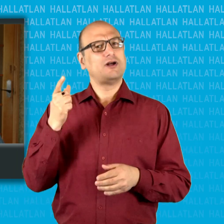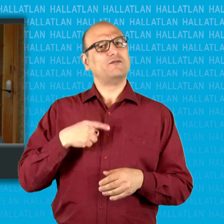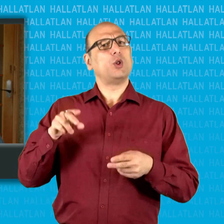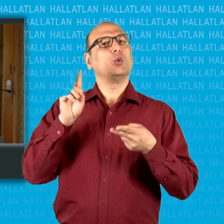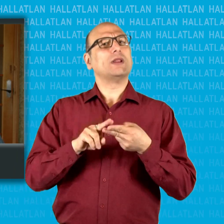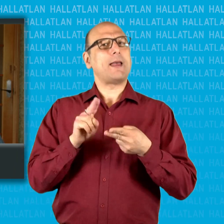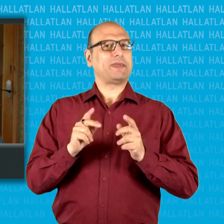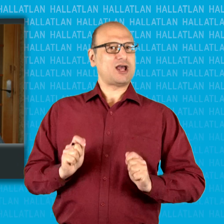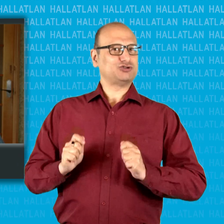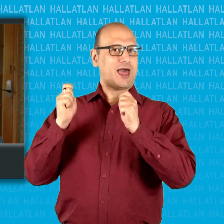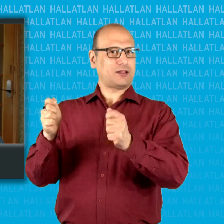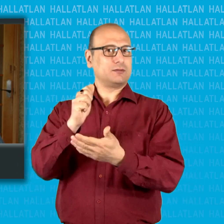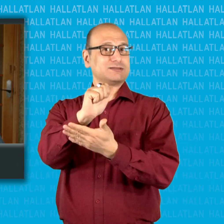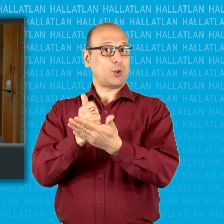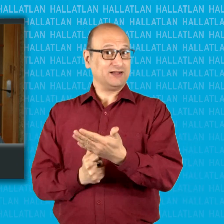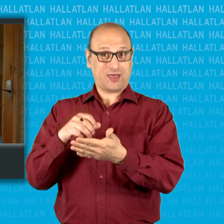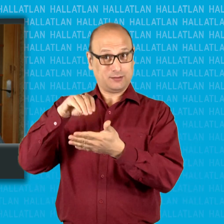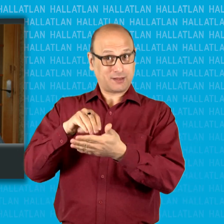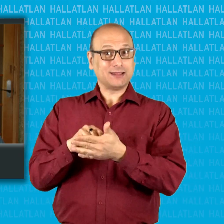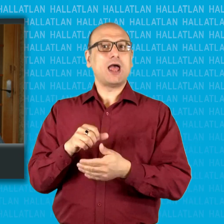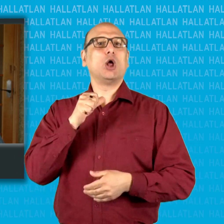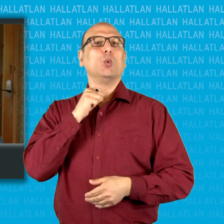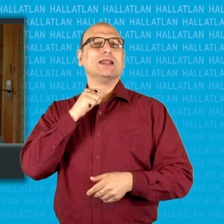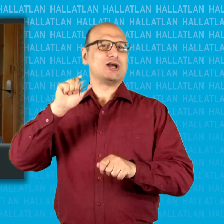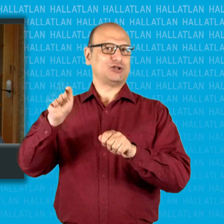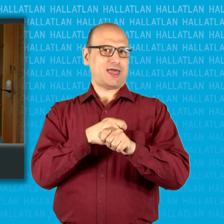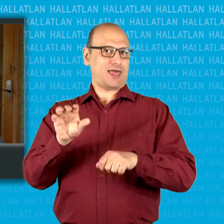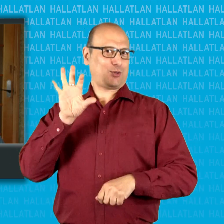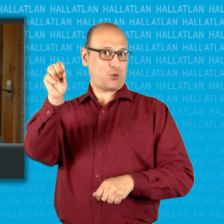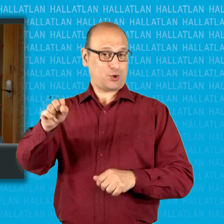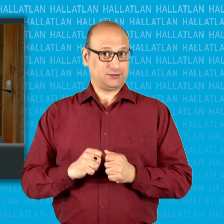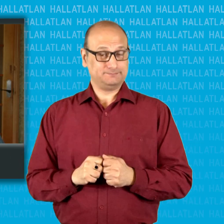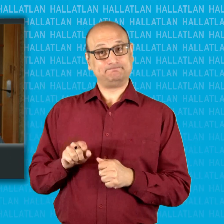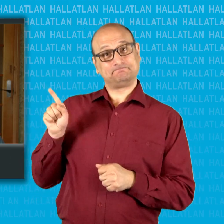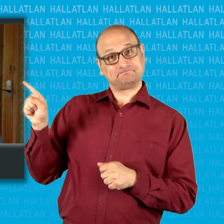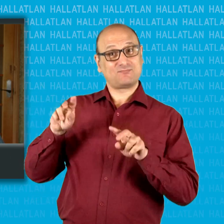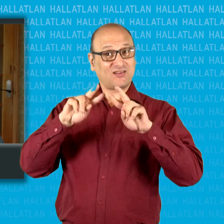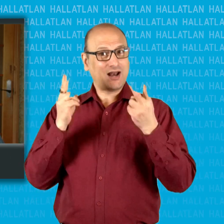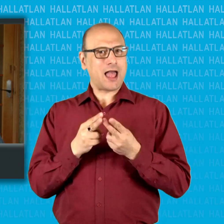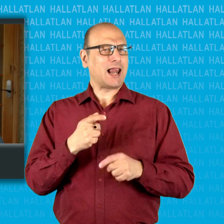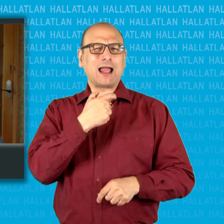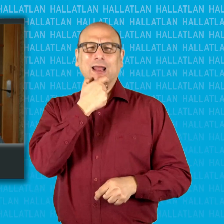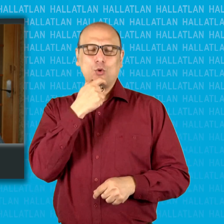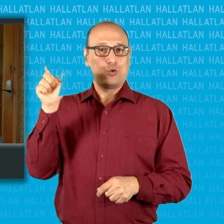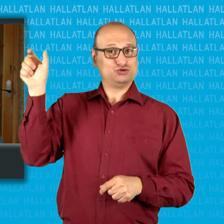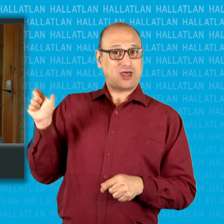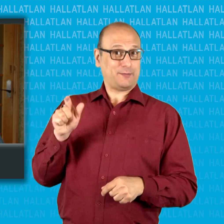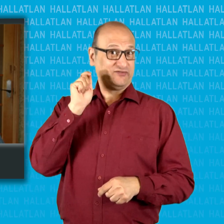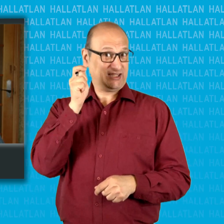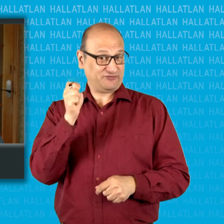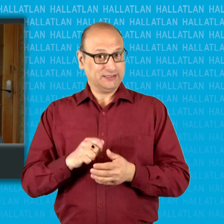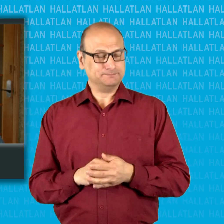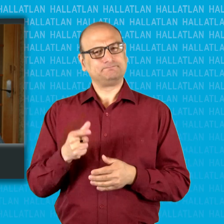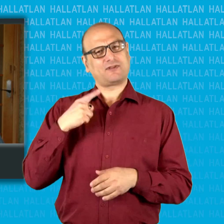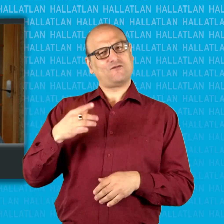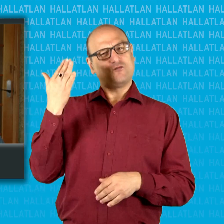a világ legidősebb embere a Guinness Rekordok könyve ünnepélyesen átadott bizonyítványa szerint.